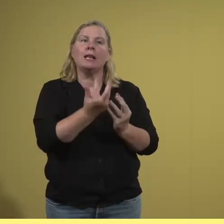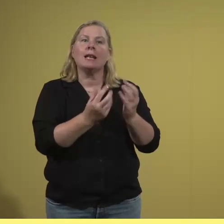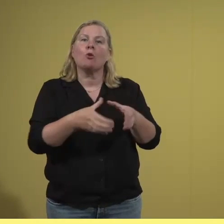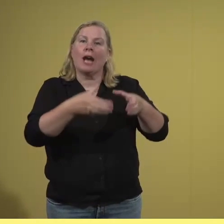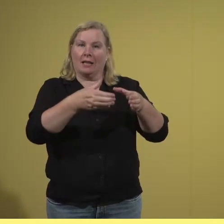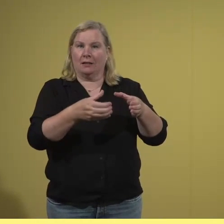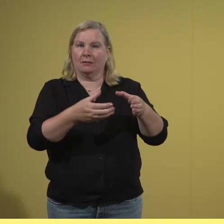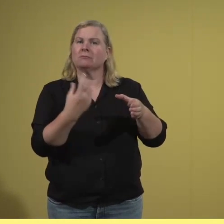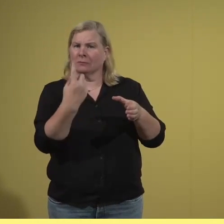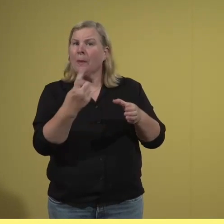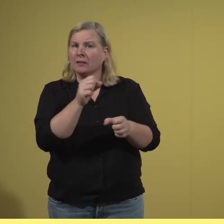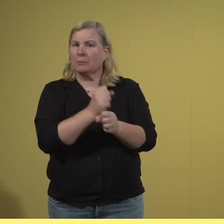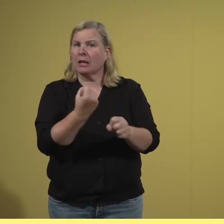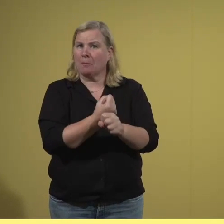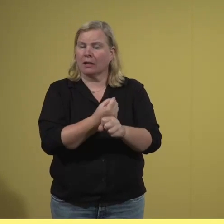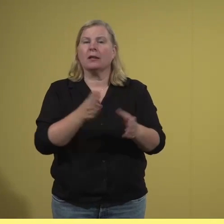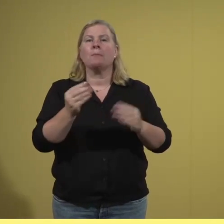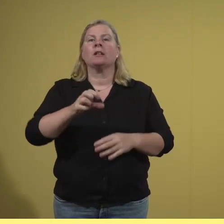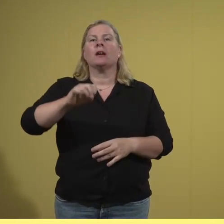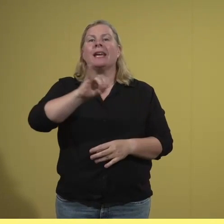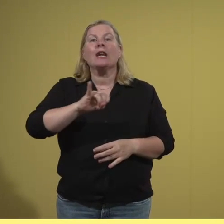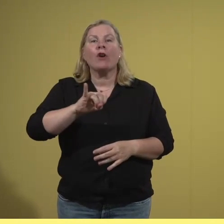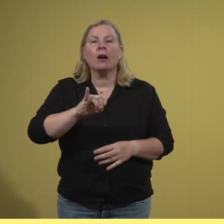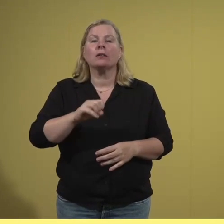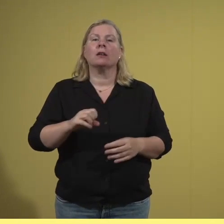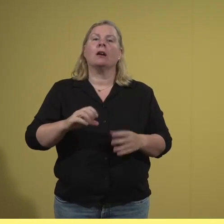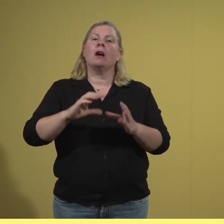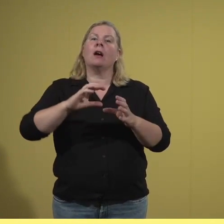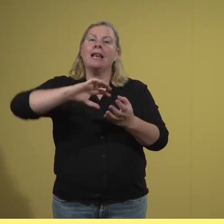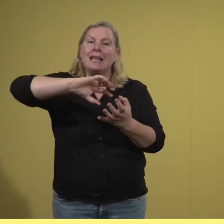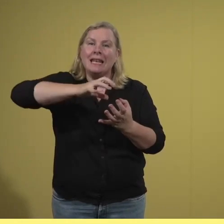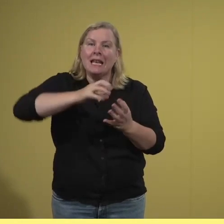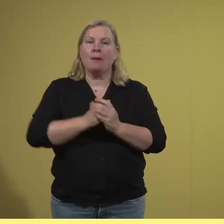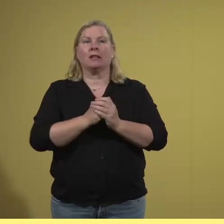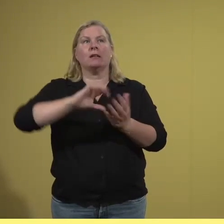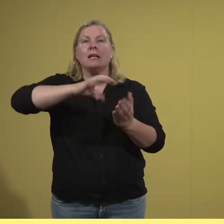Die man sich prima selber zubereiten kann. Mit Ingwer, mit Limetten, mit Limettensaft,